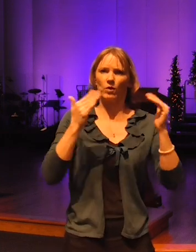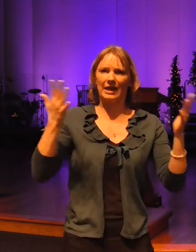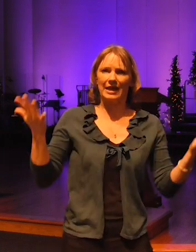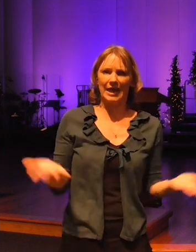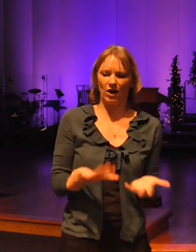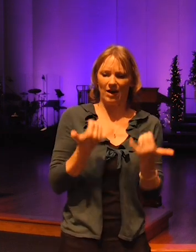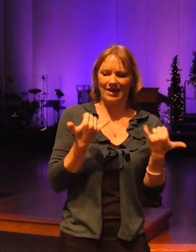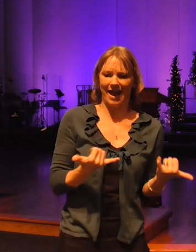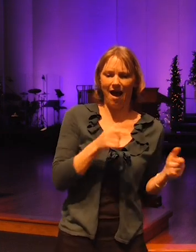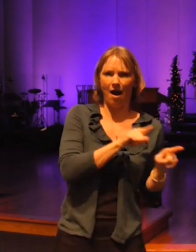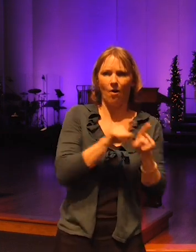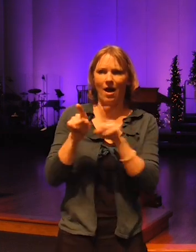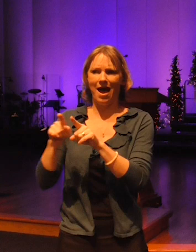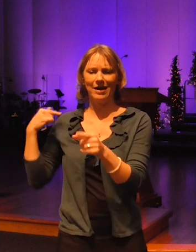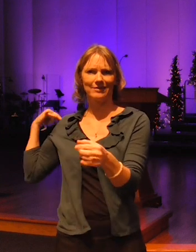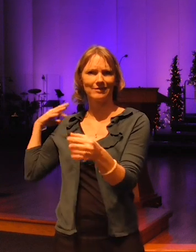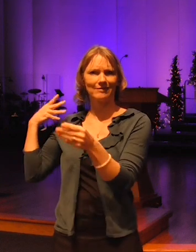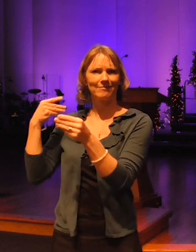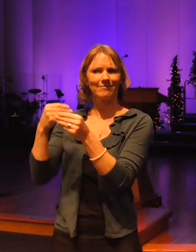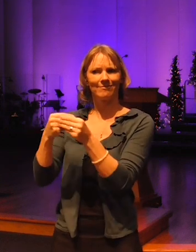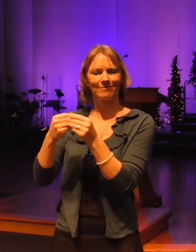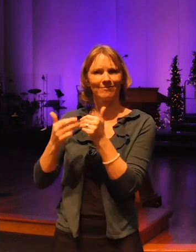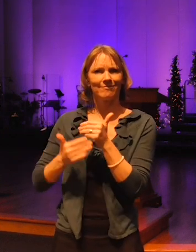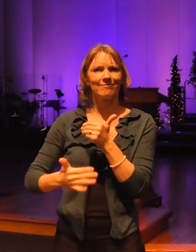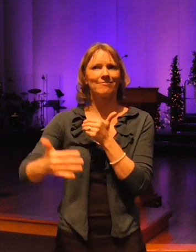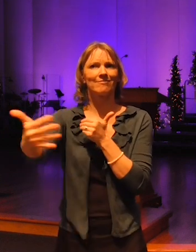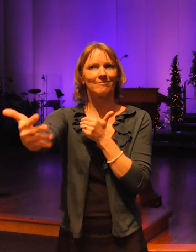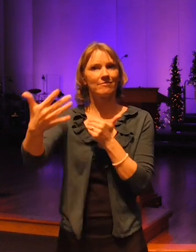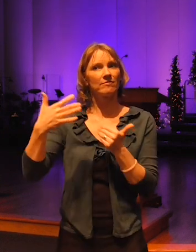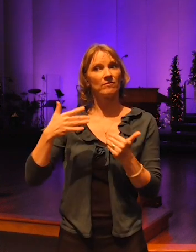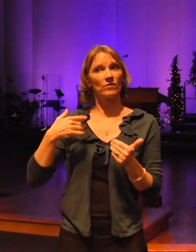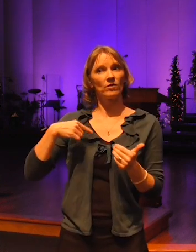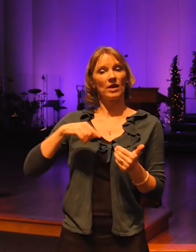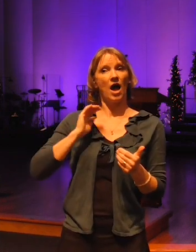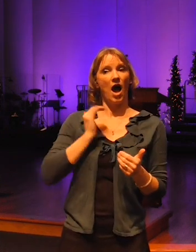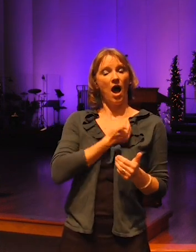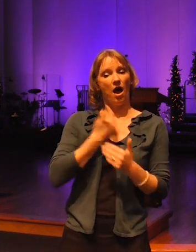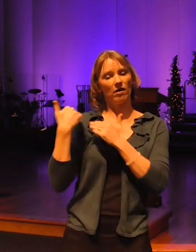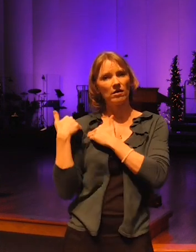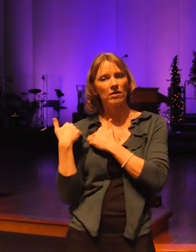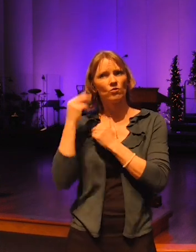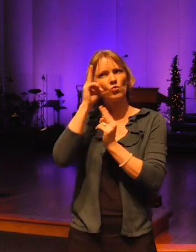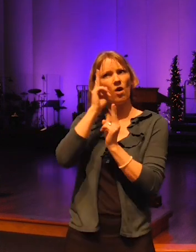depende de nosotros no solo honrar su memoria sino honrar la totalidad de Nuestras Vidas para encontrar esos